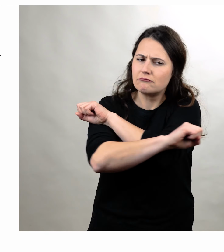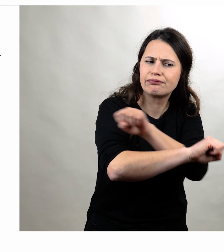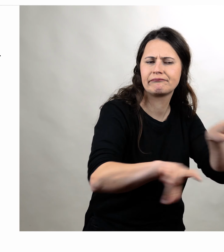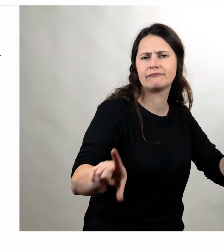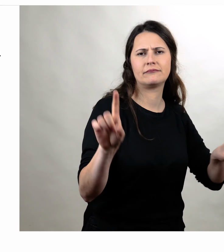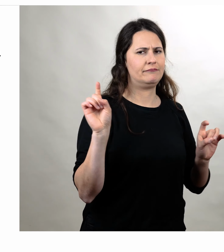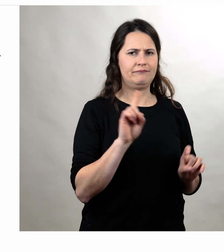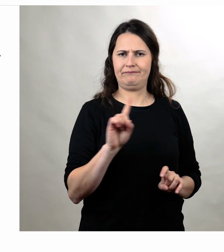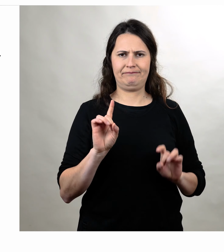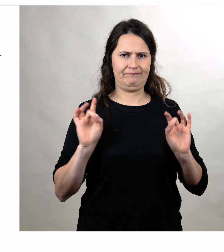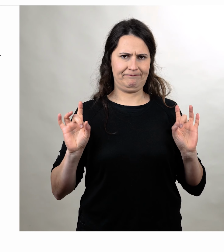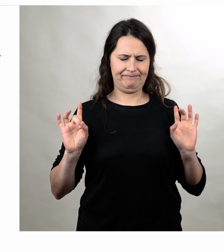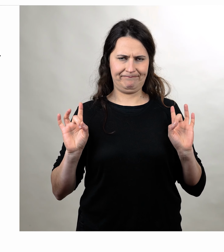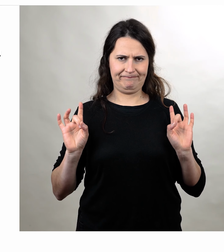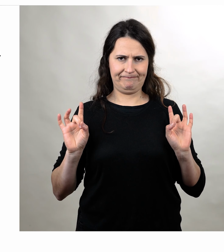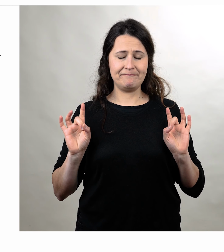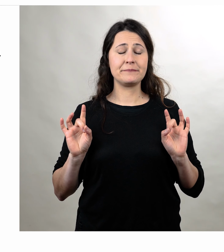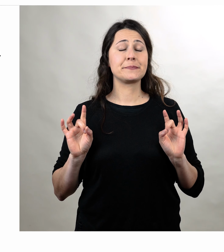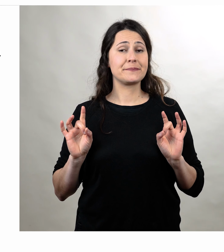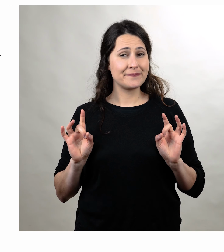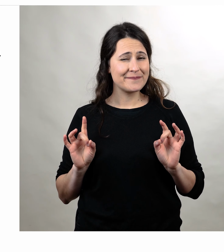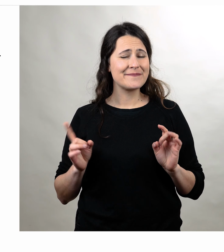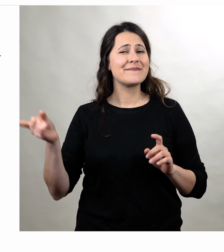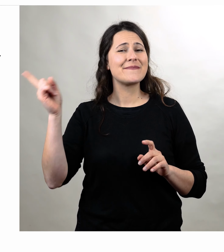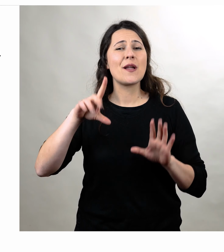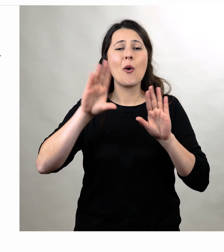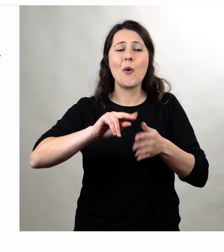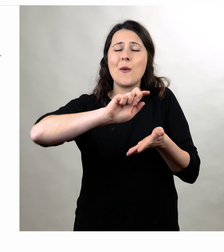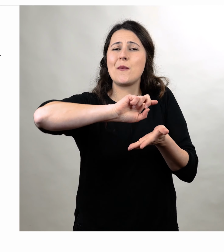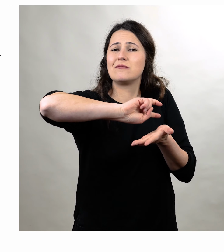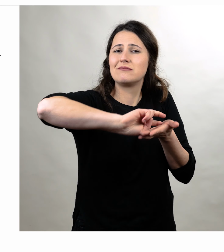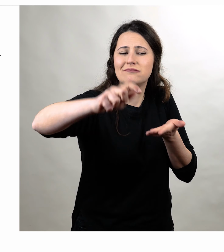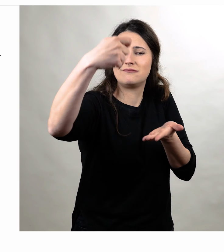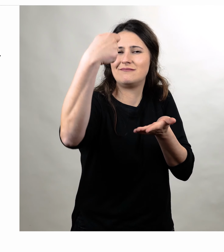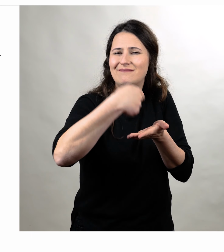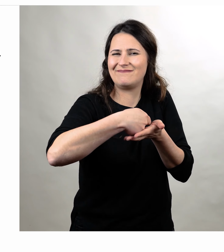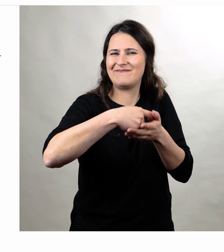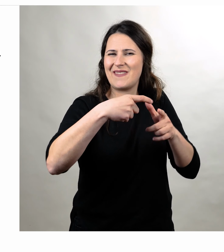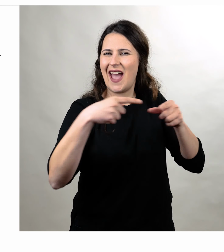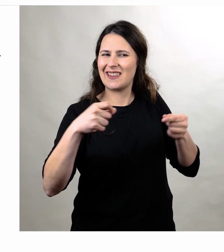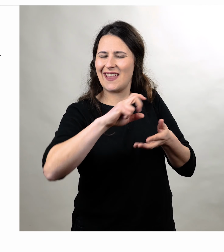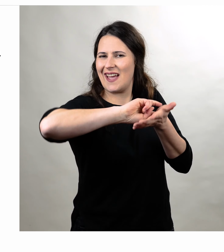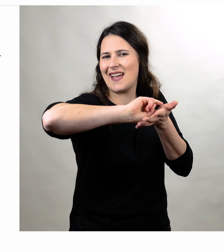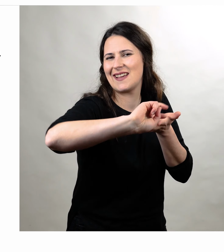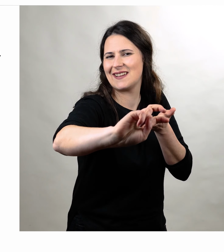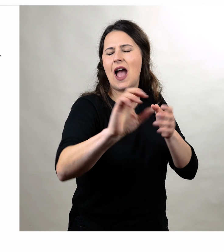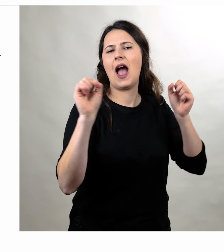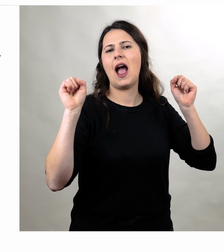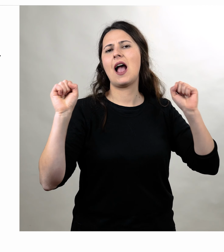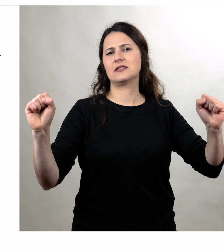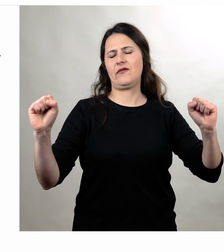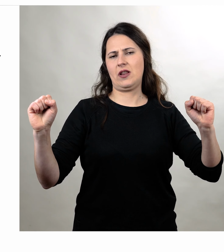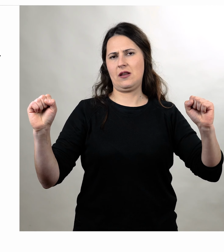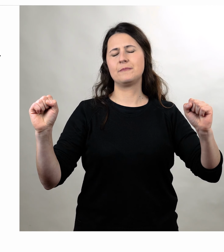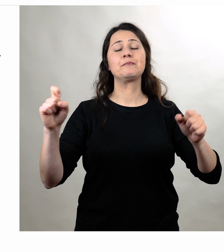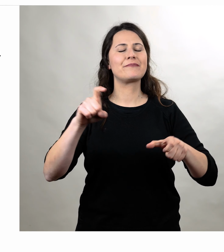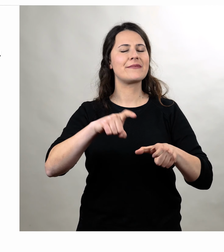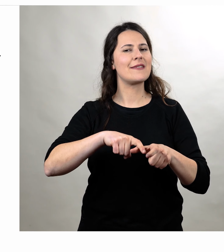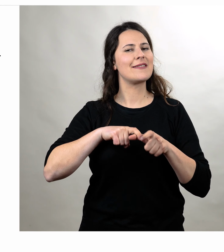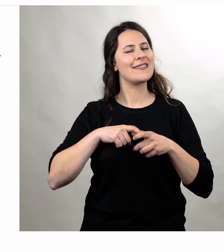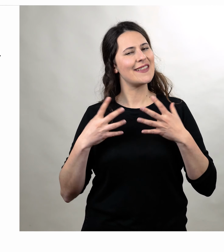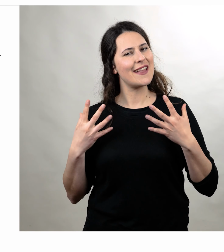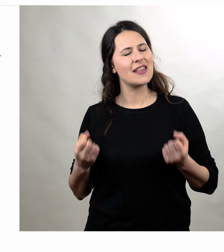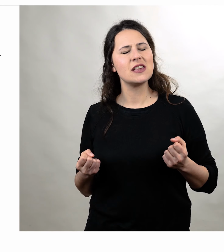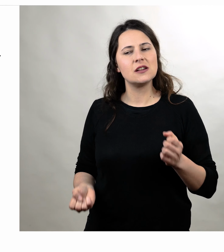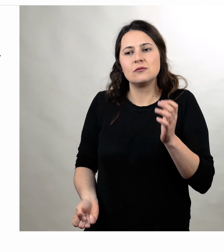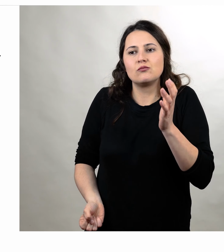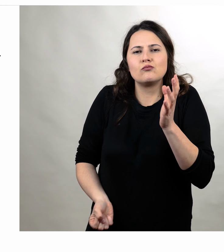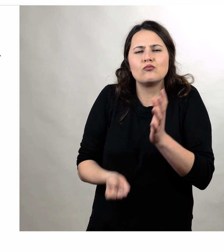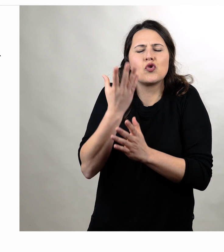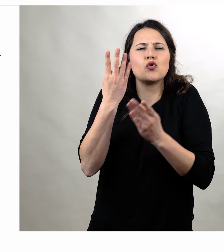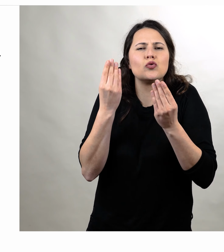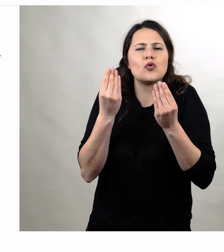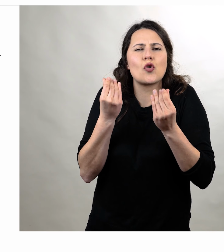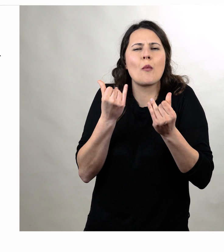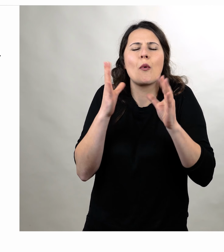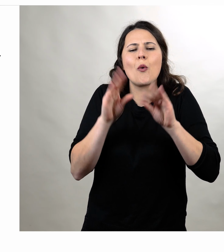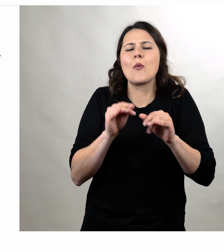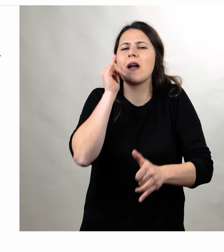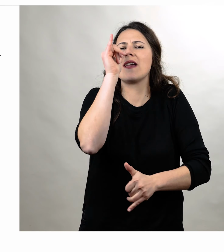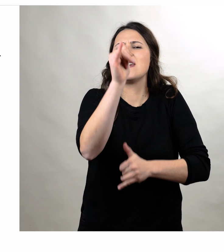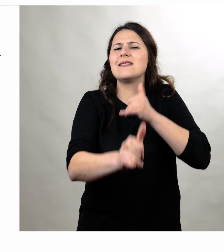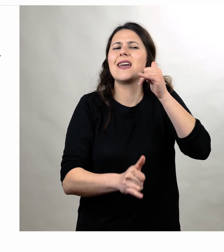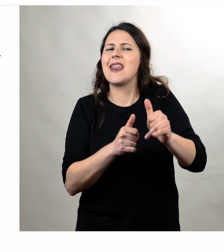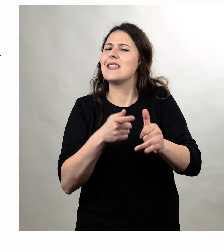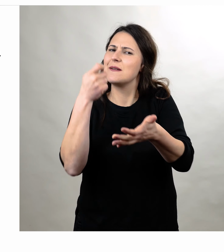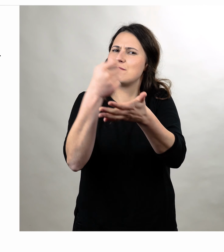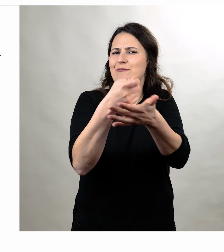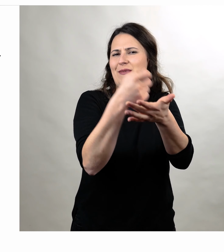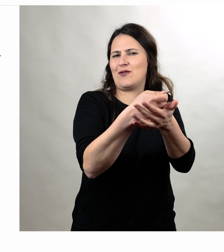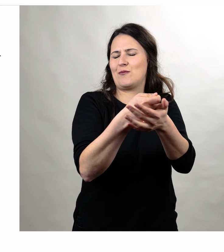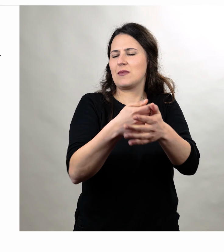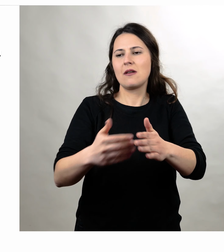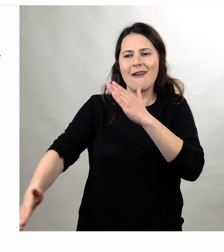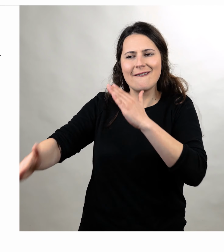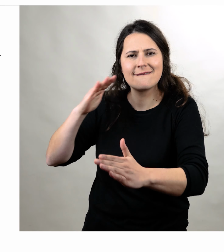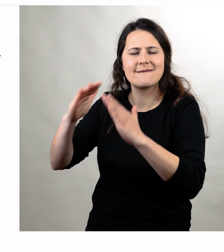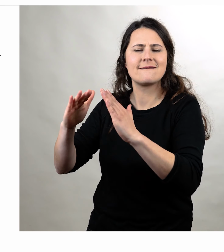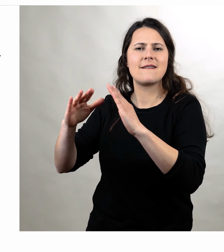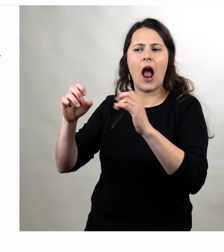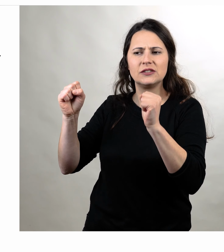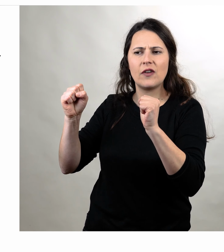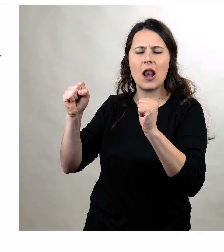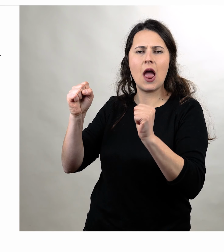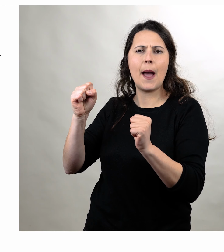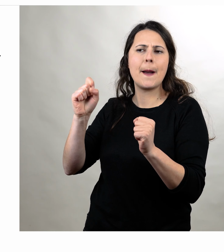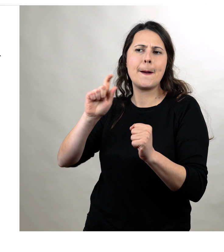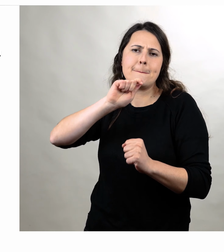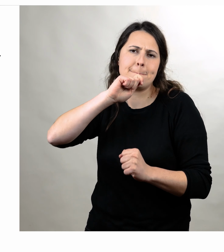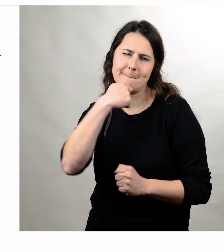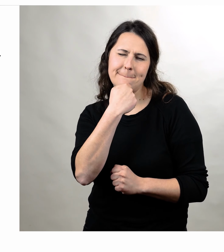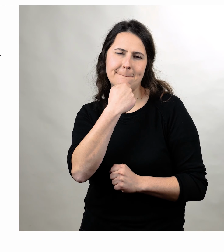Η εταιρεία χρησιμοποιεί την πιο σύγχρονη τεχνολογική λύση στις Υπηρεσίες Διαδικτυακών Συναλλαγών, για την προστασία της ασφάλειας και του απορρήτου.